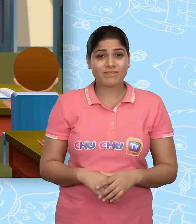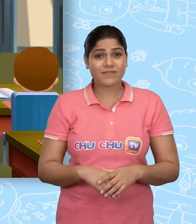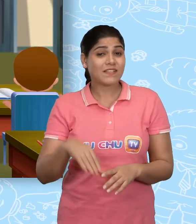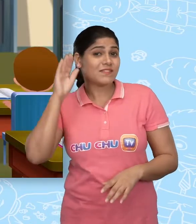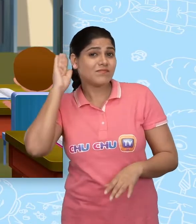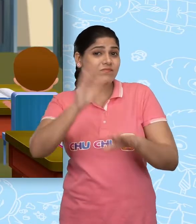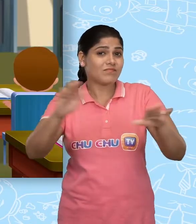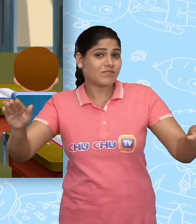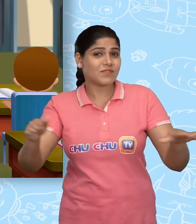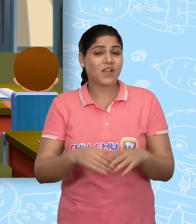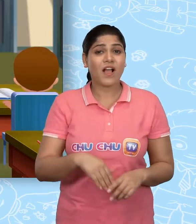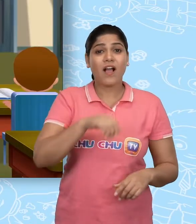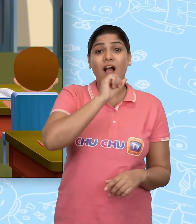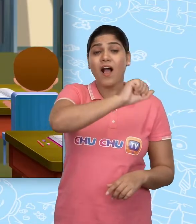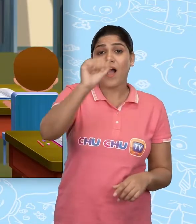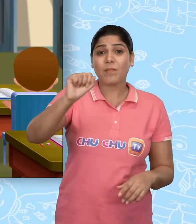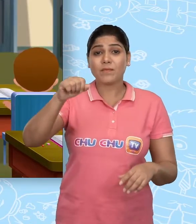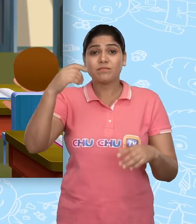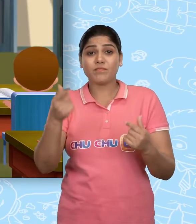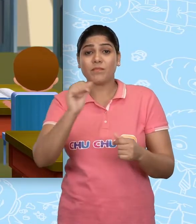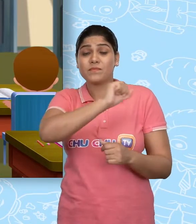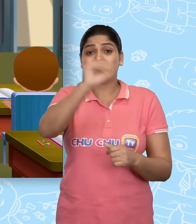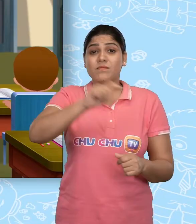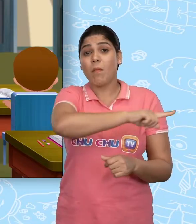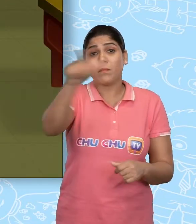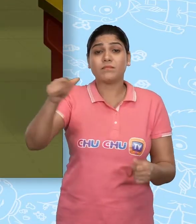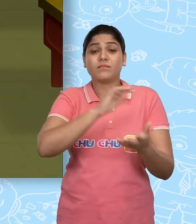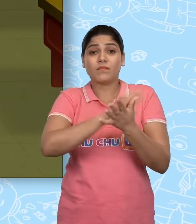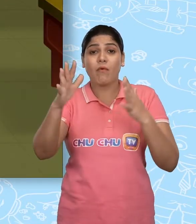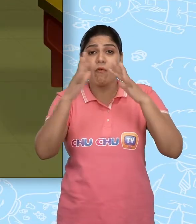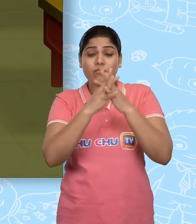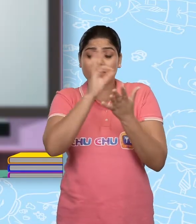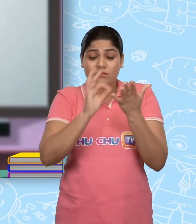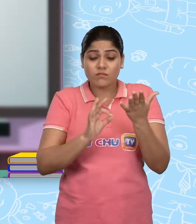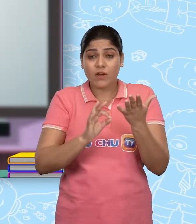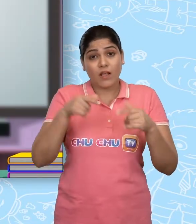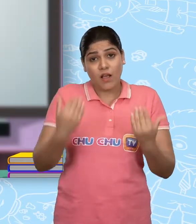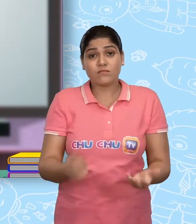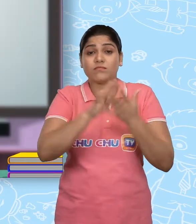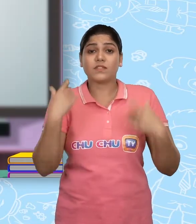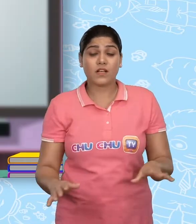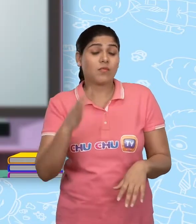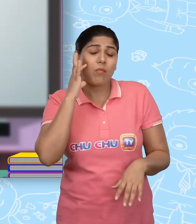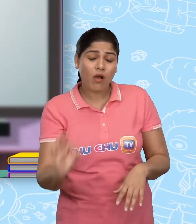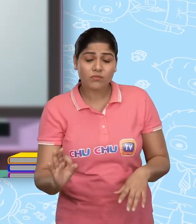सुनो बच्चो, आप सब अपना homework आज ही पूरा कर लेना. ये बहुत ज़रूरी है,